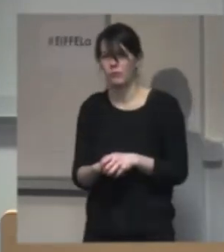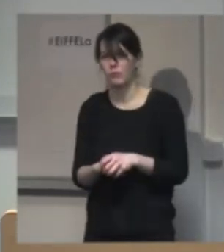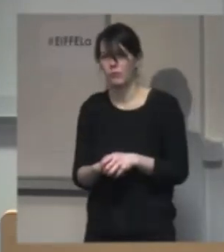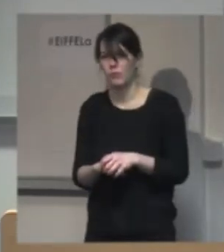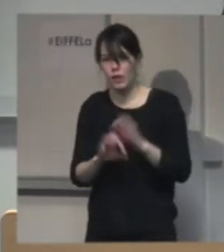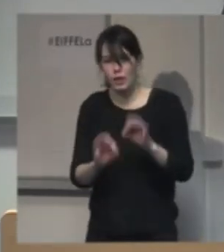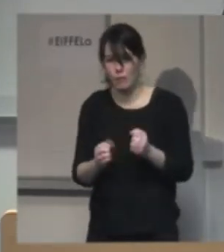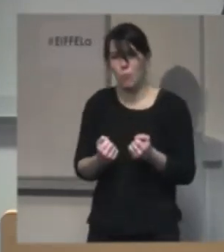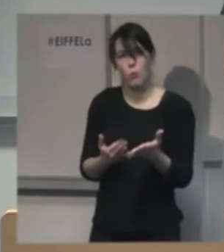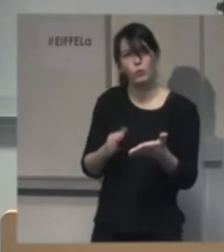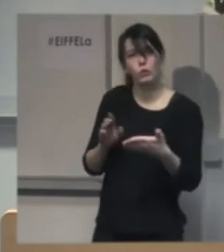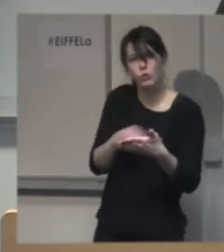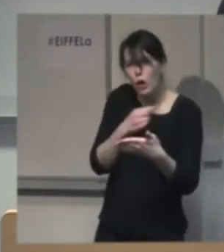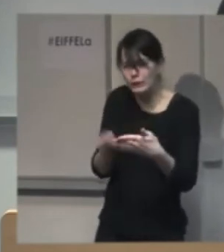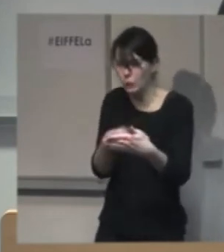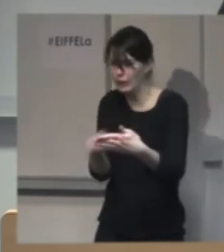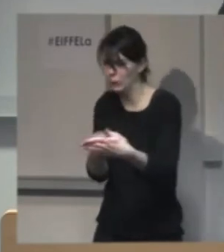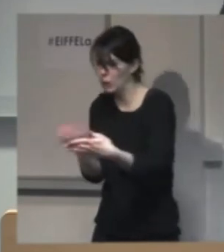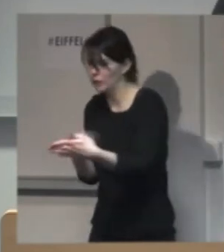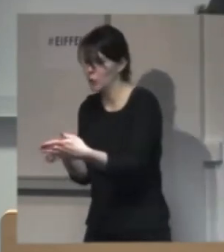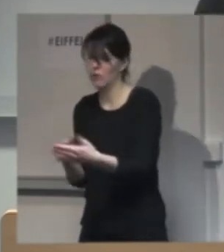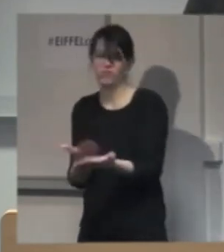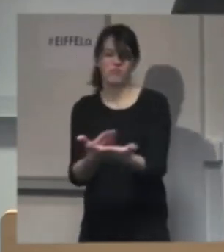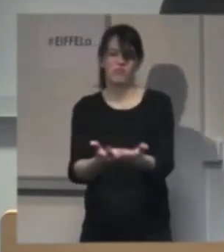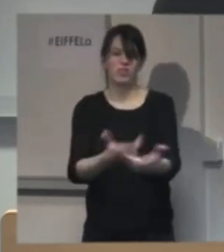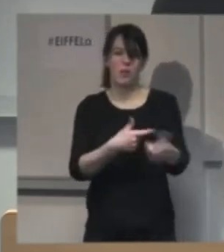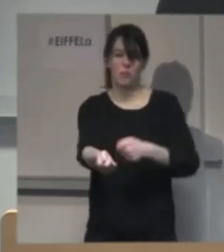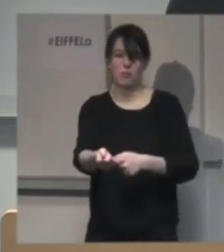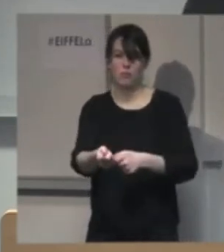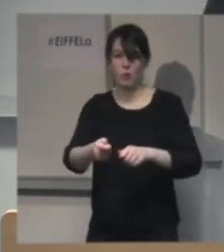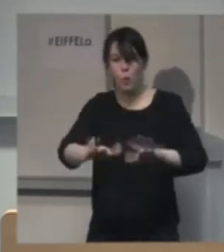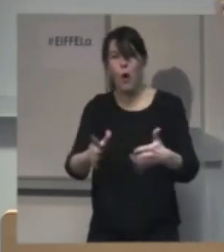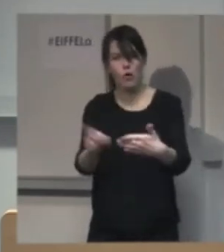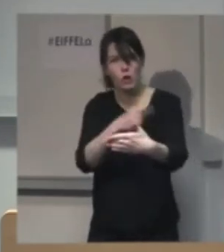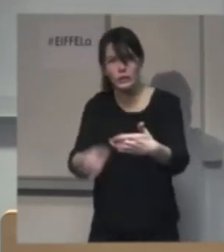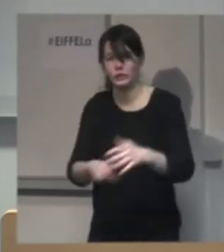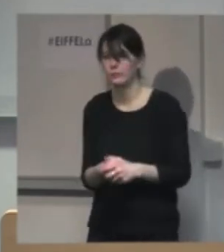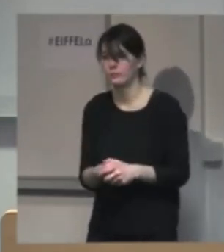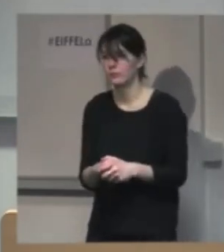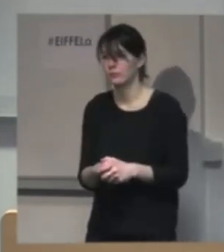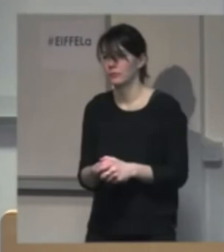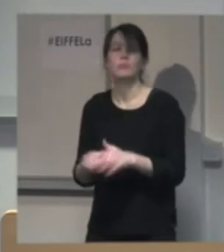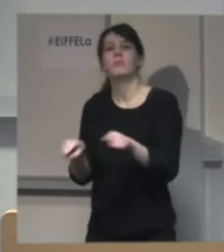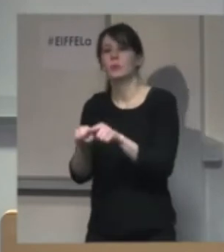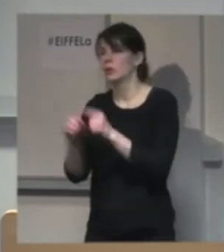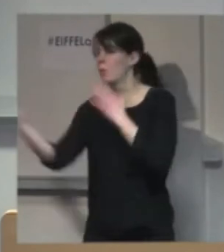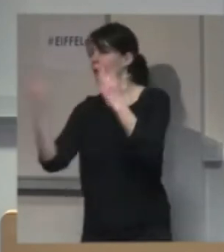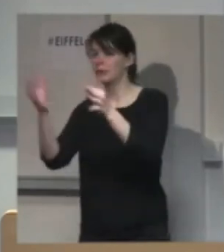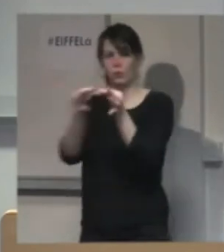des propositions de corrections. Ce n'est pas juste "Ça ne va pas". Il faut dire comment corriger. Des comparatifs de solutions techniques.